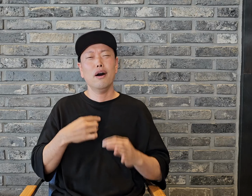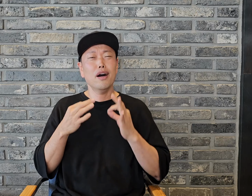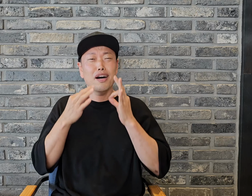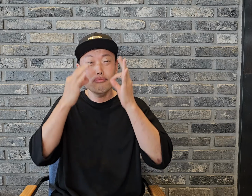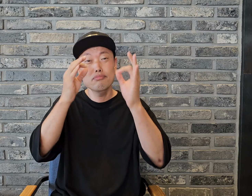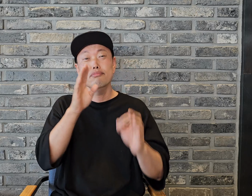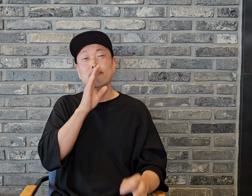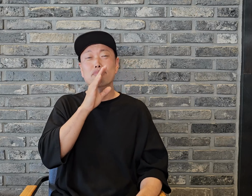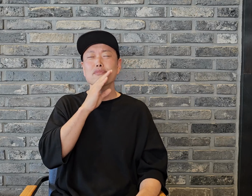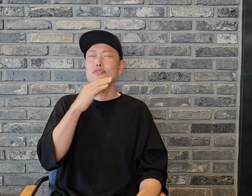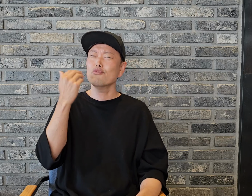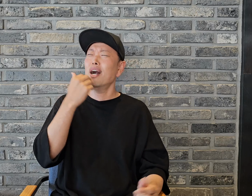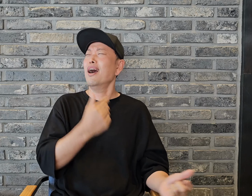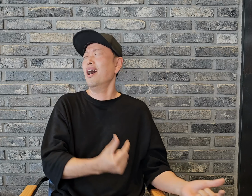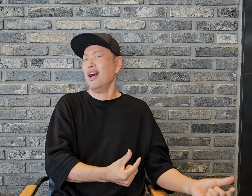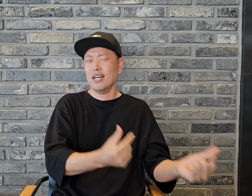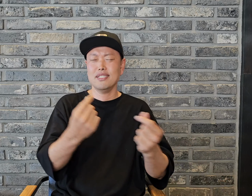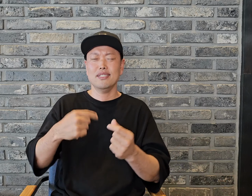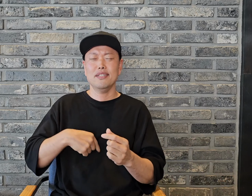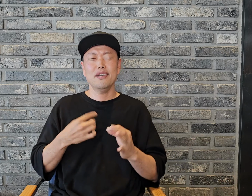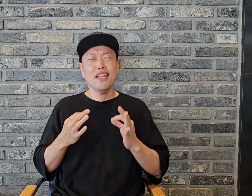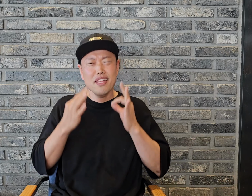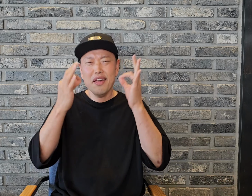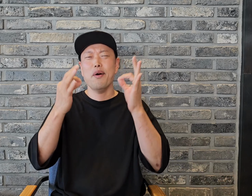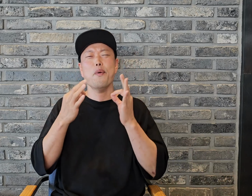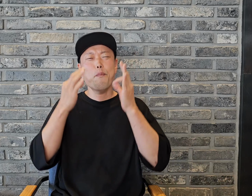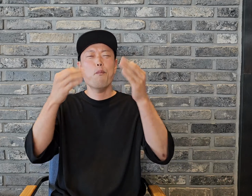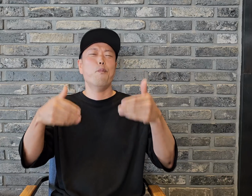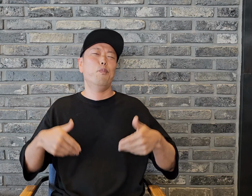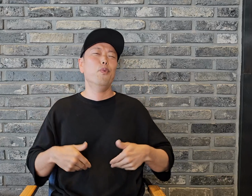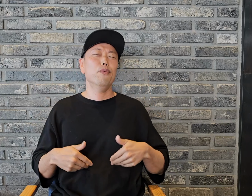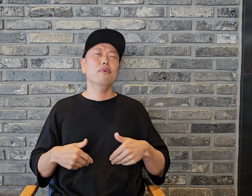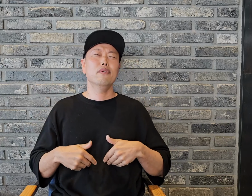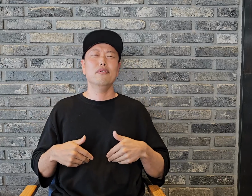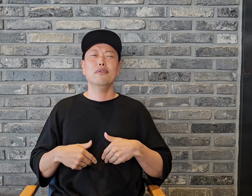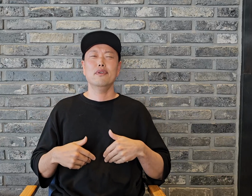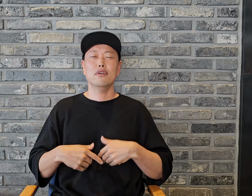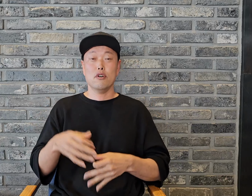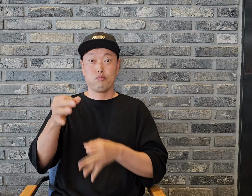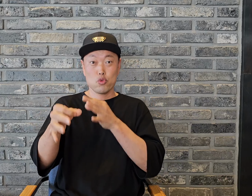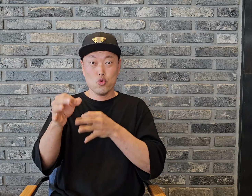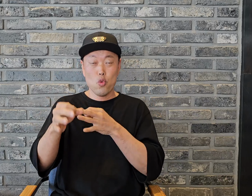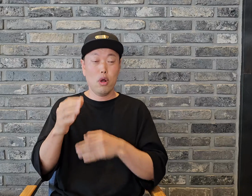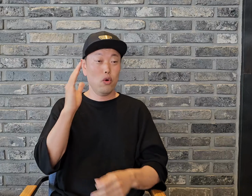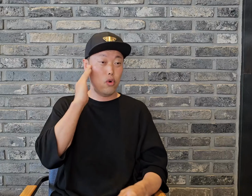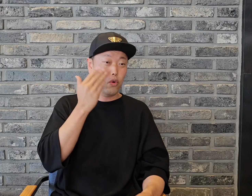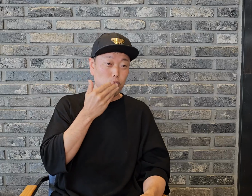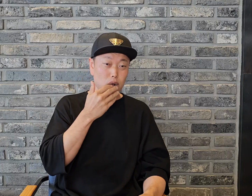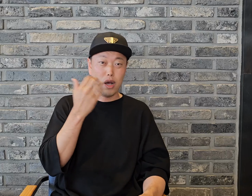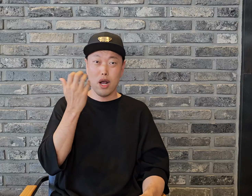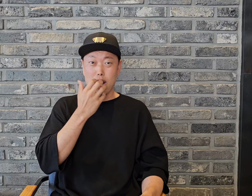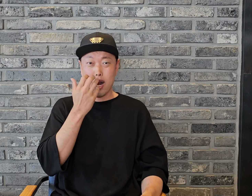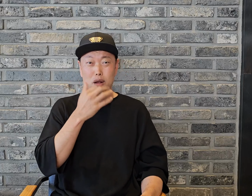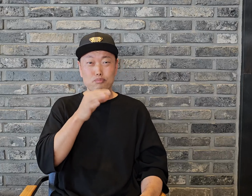tiene que trabajar duro, ¿no? Es todo lo mismo. Tienes que trabajar duro. No importa si eres un profesional, una persona sorda o oyente.